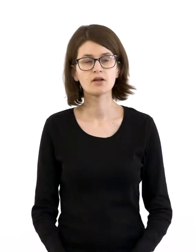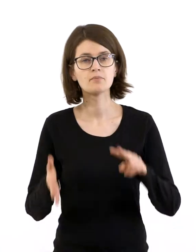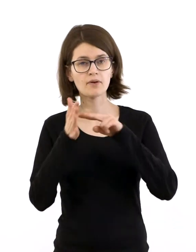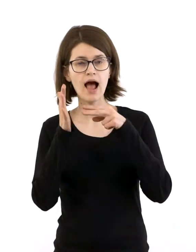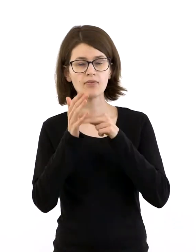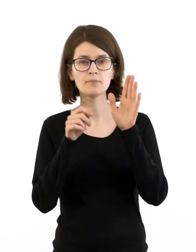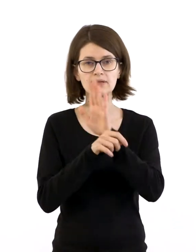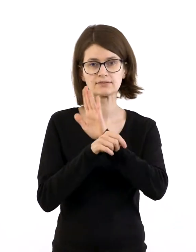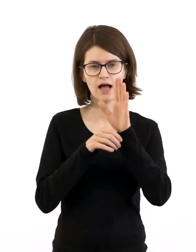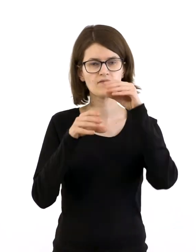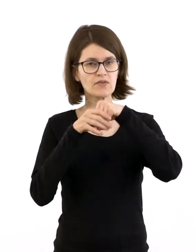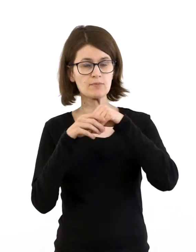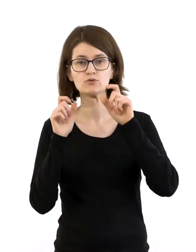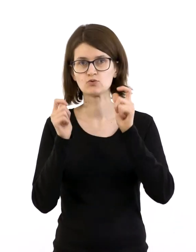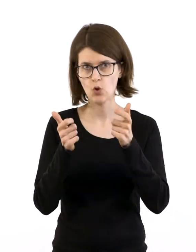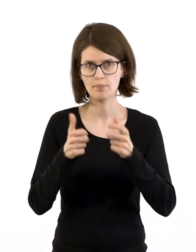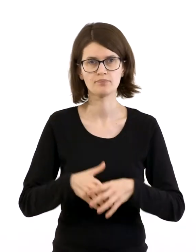Z czego składa się biznesplan?